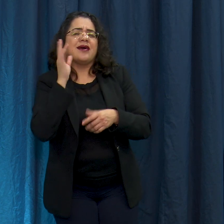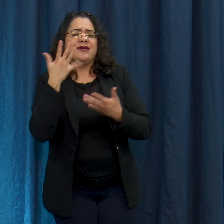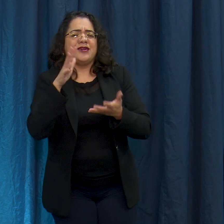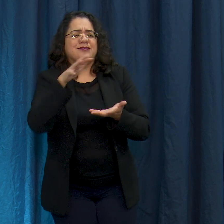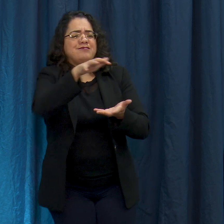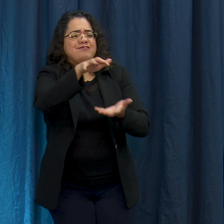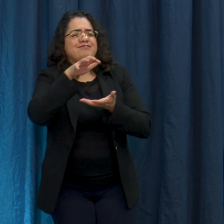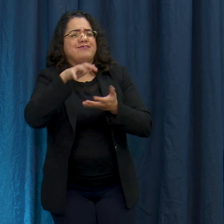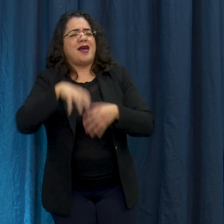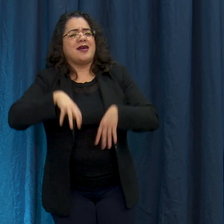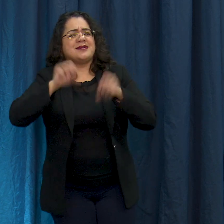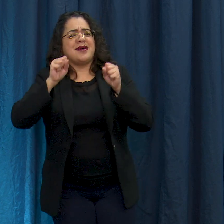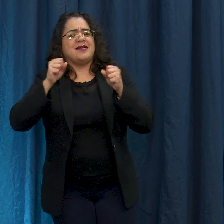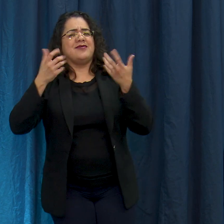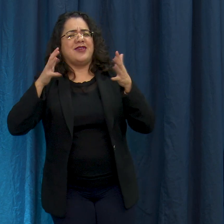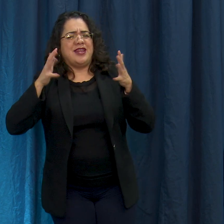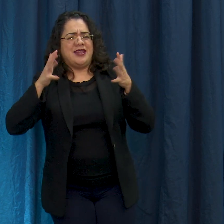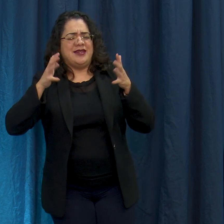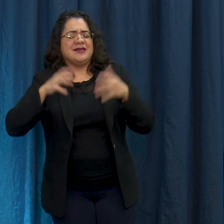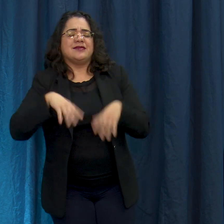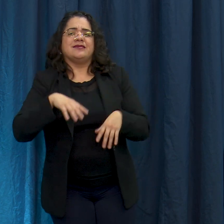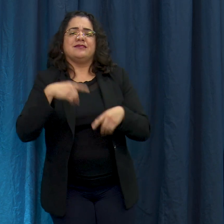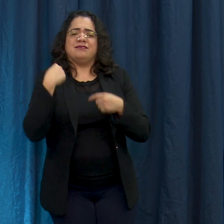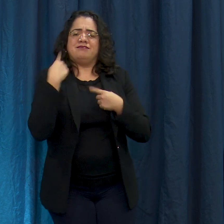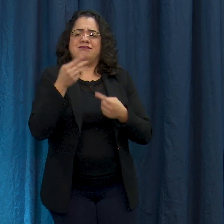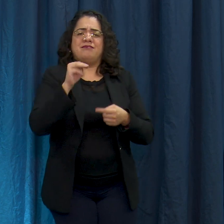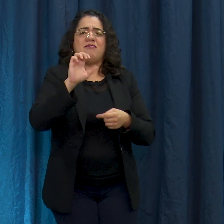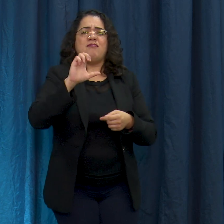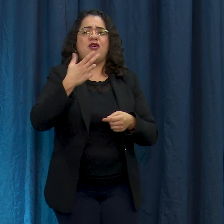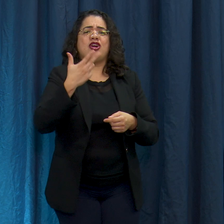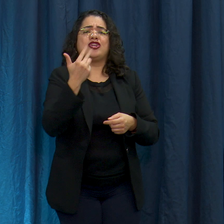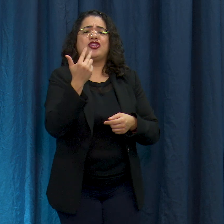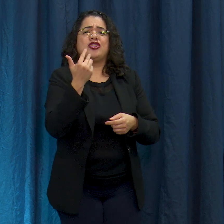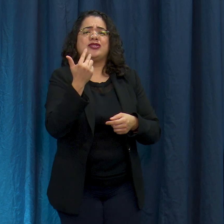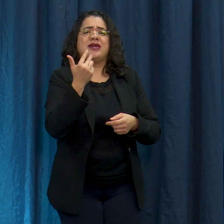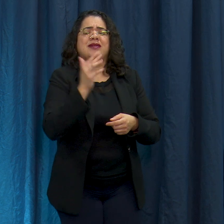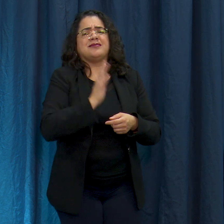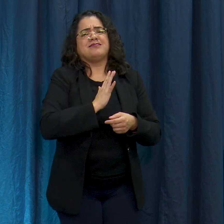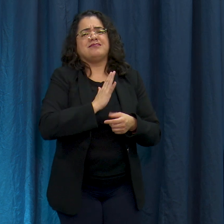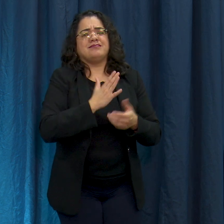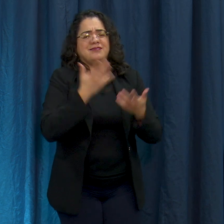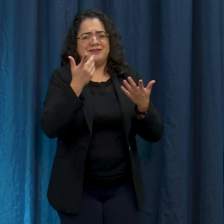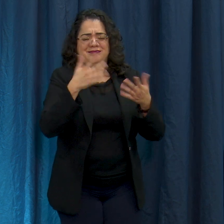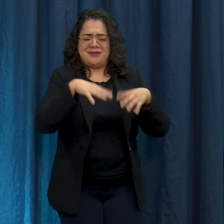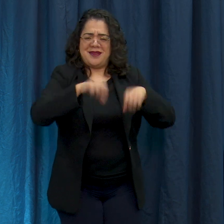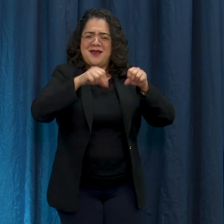de servicios de cuidado de animales des del Mar so tracing además de esta sunbro